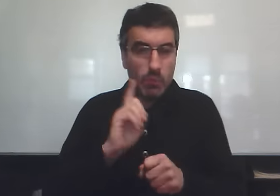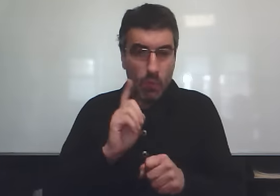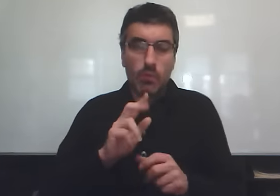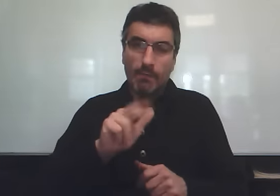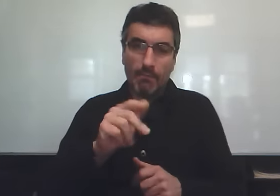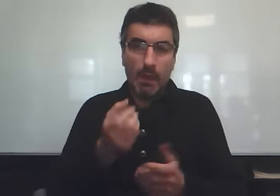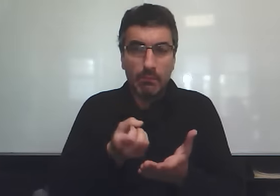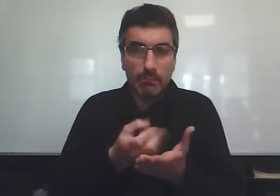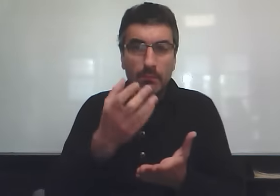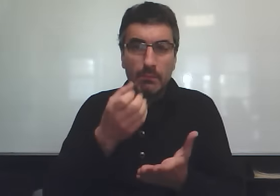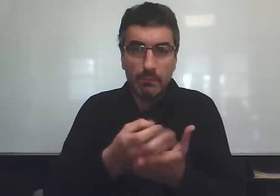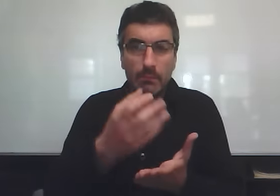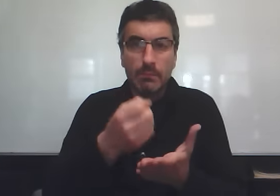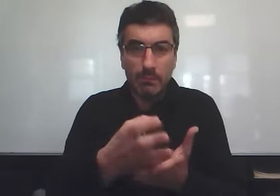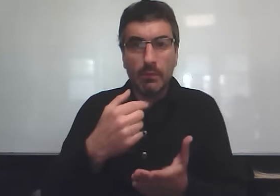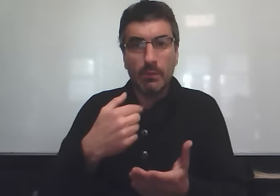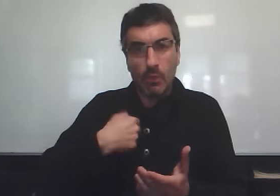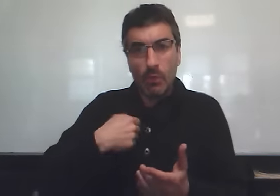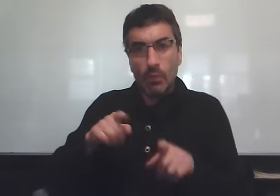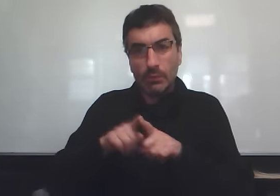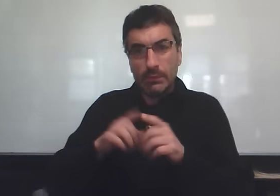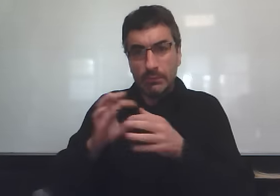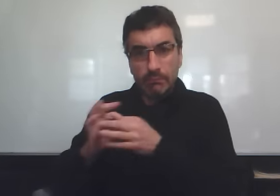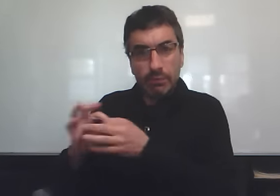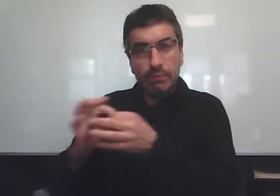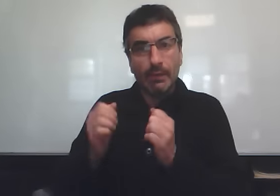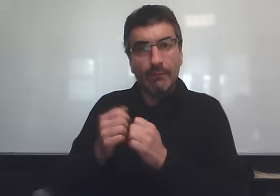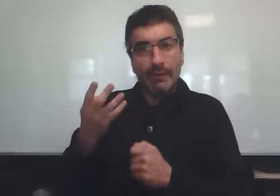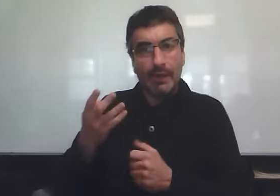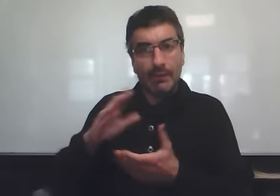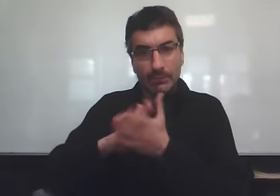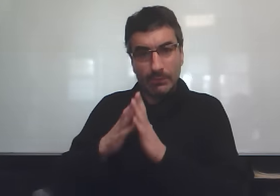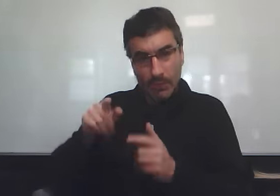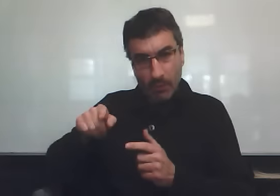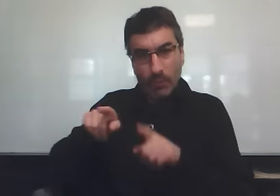les autres informations vont être diffusés, et nous travaillons toujours avec les 4 associations nationales,